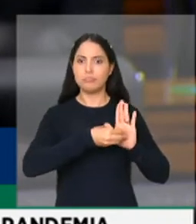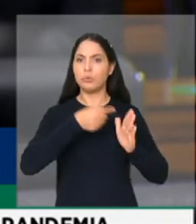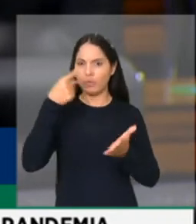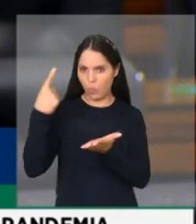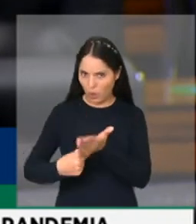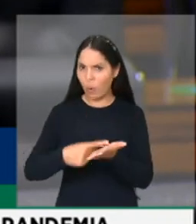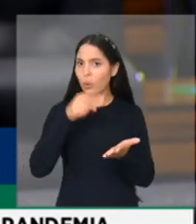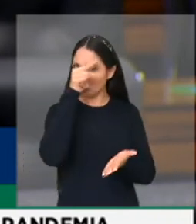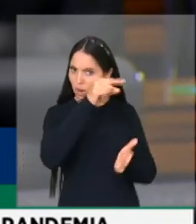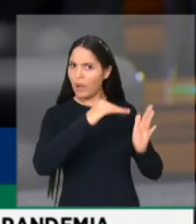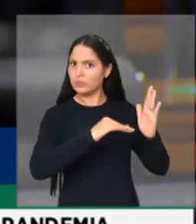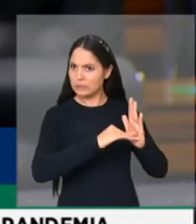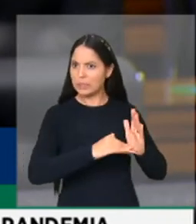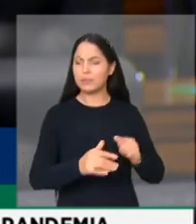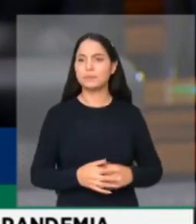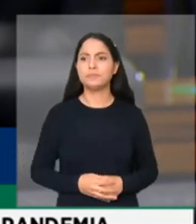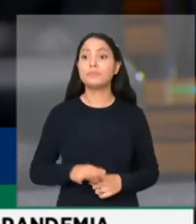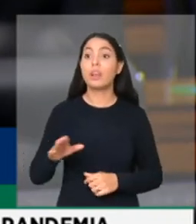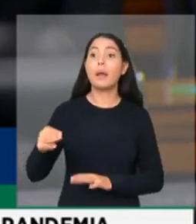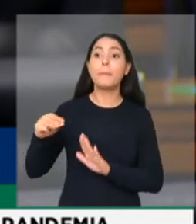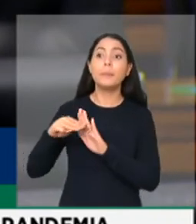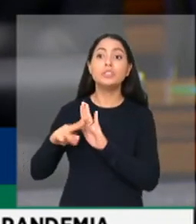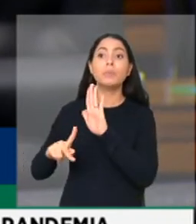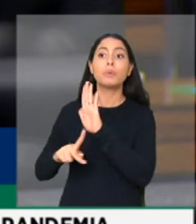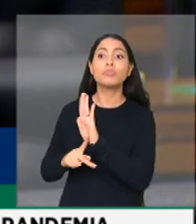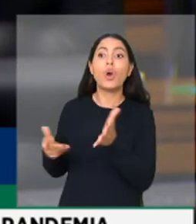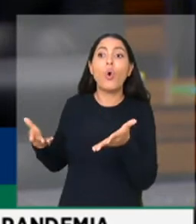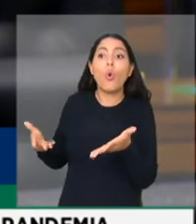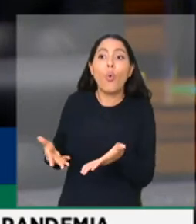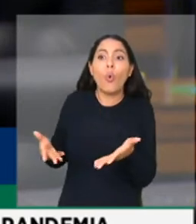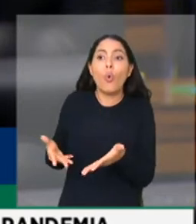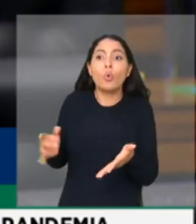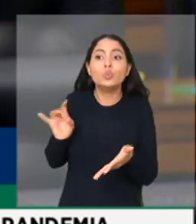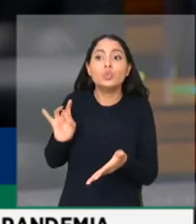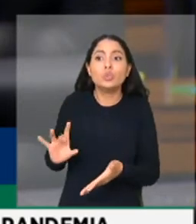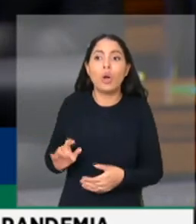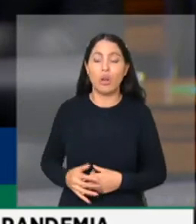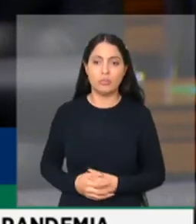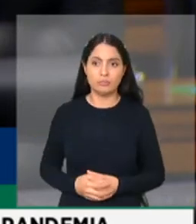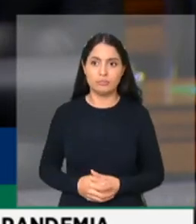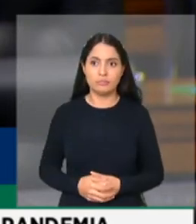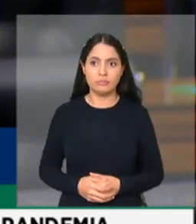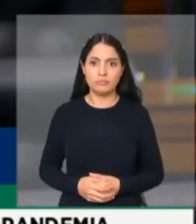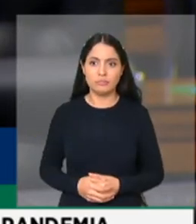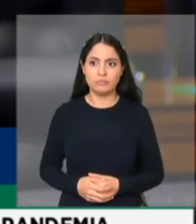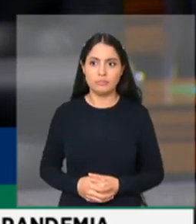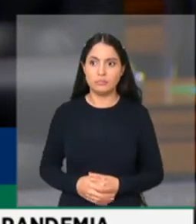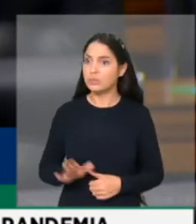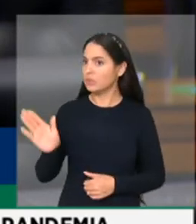ACORDO NO SENADO. A MEDIDA PROVISÓRIA SAIU HOJE... EU CREIO... [PRESIDENTE]: SE FOI A 1036 ELA É ANTERIOR. NÓS